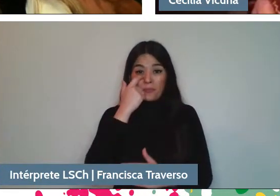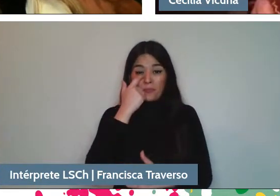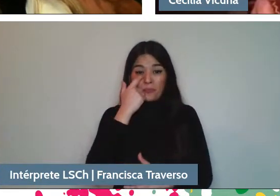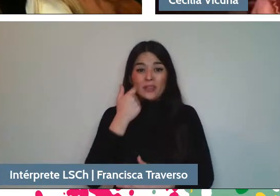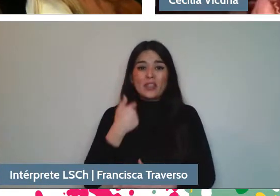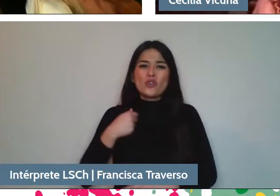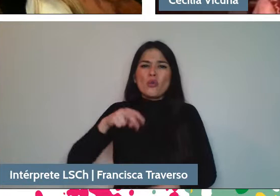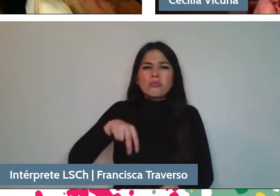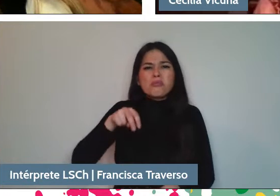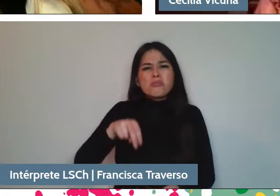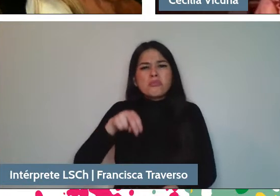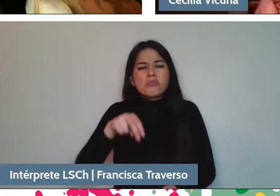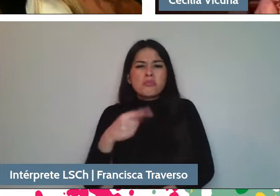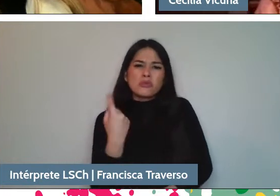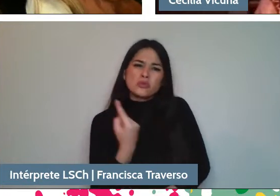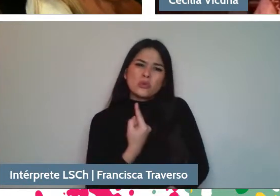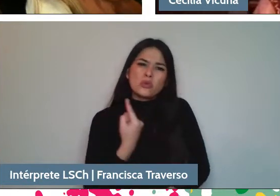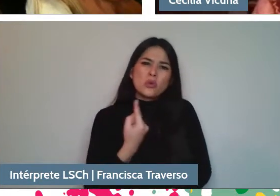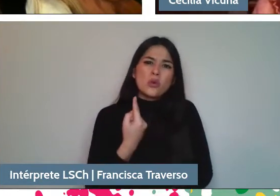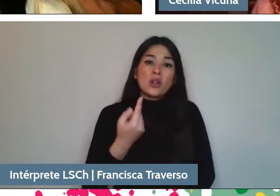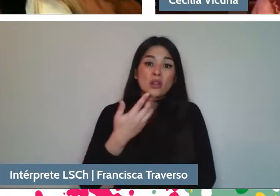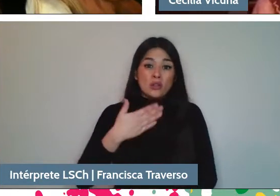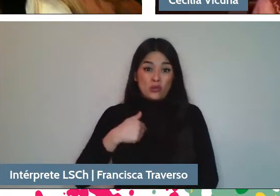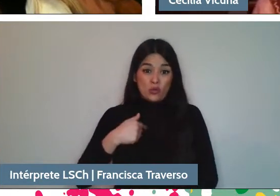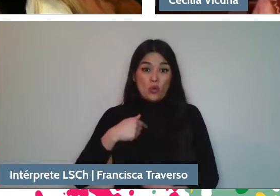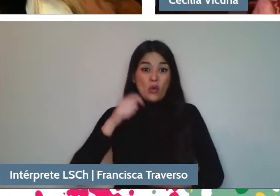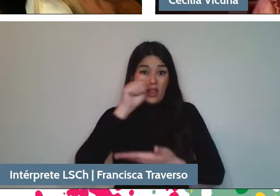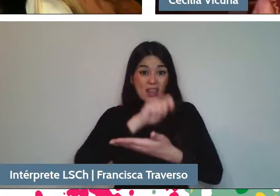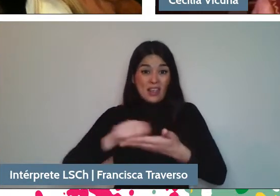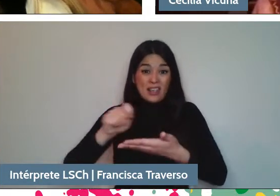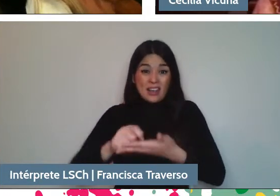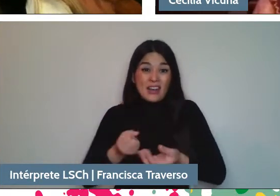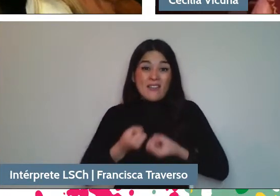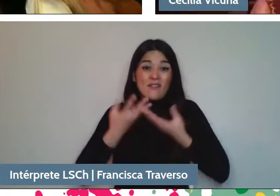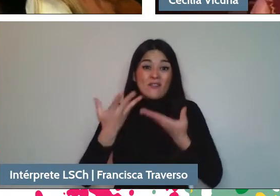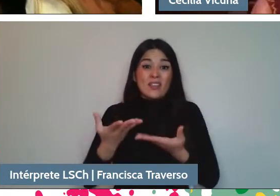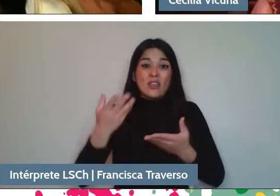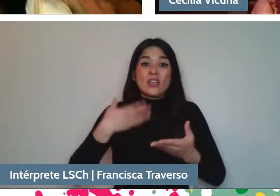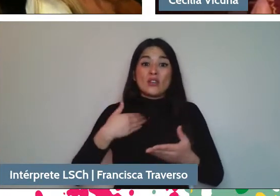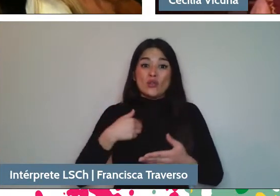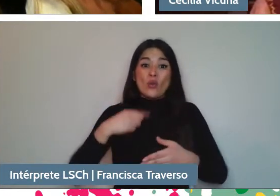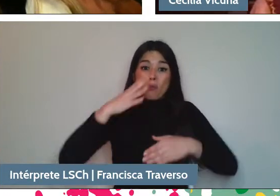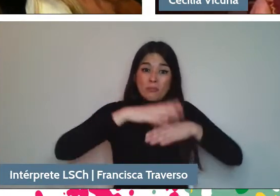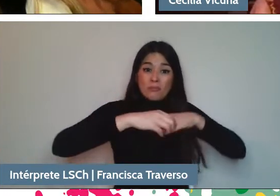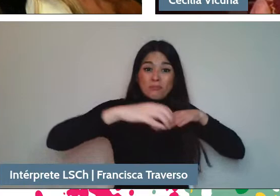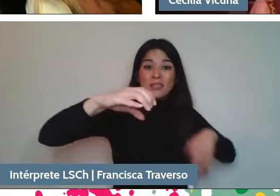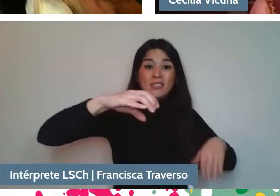Y yo he escrito muchos poemas sobre eso. Yo me sacaba los zapatos para poder sentir ese polvito,